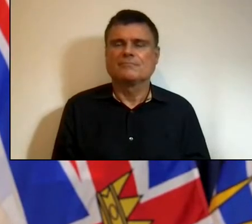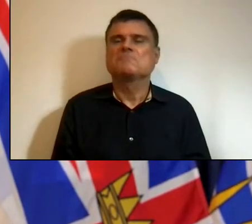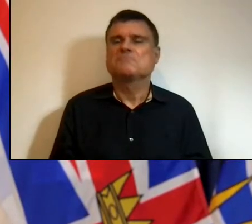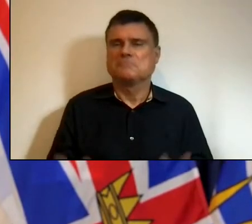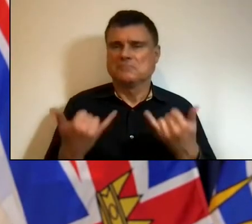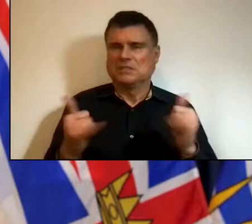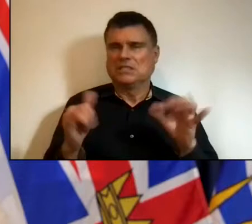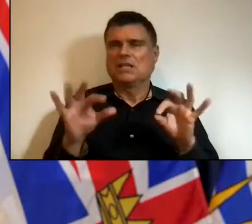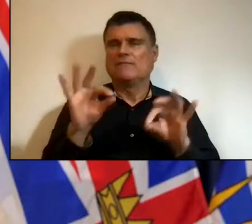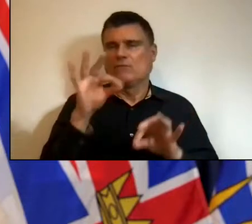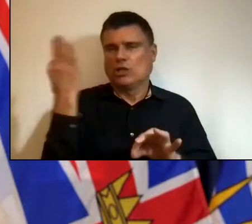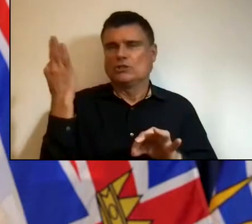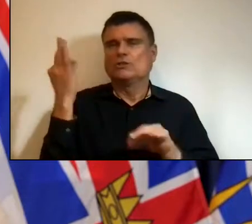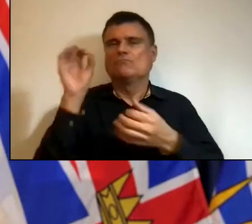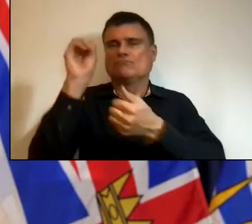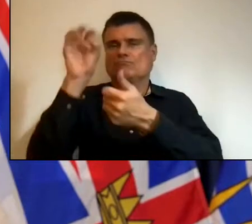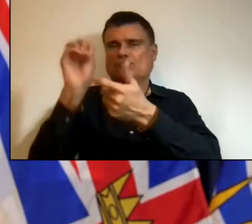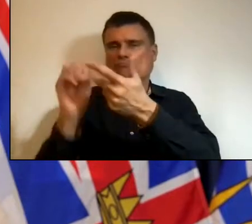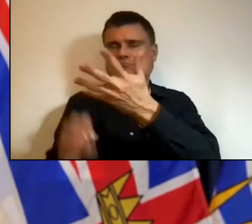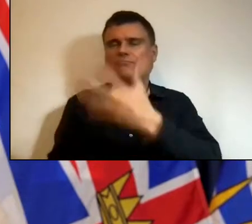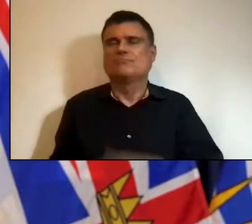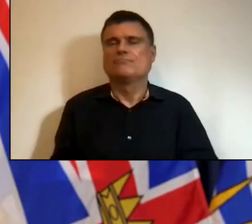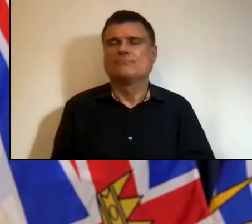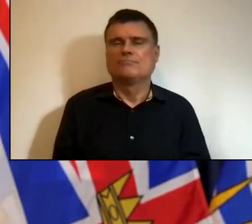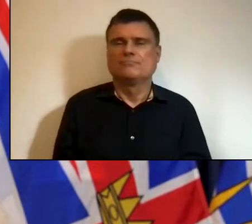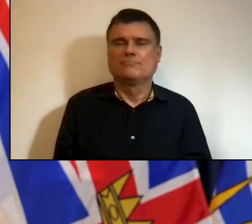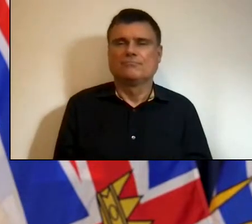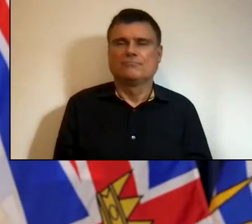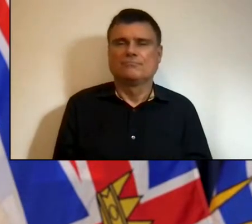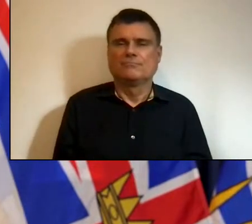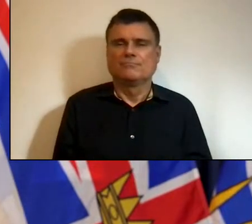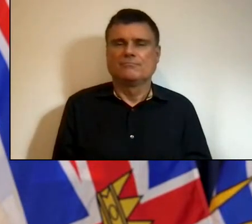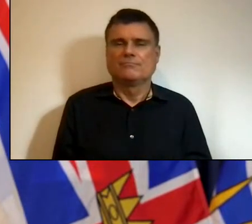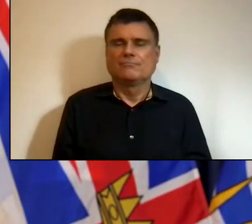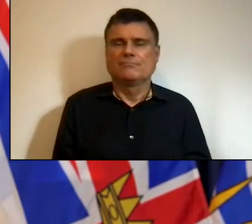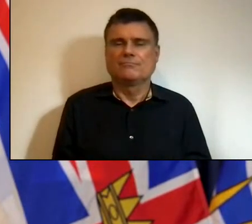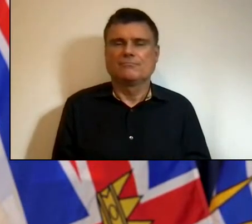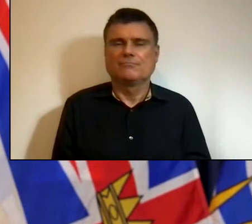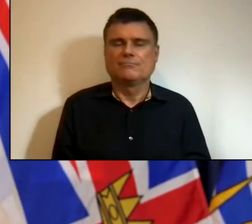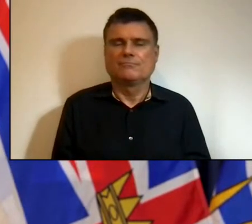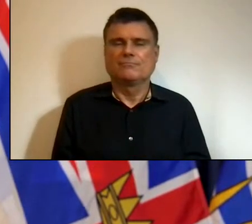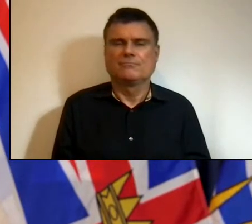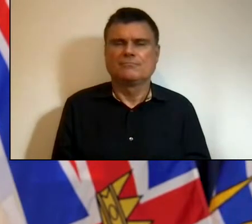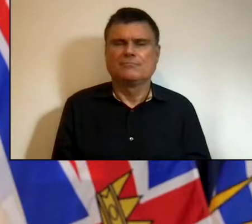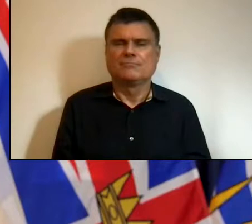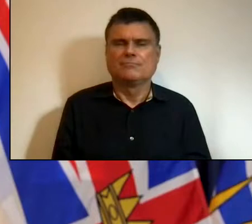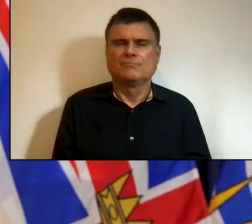faire, on peut le faire. Ils ont